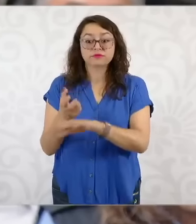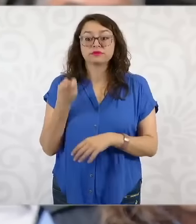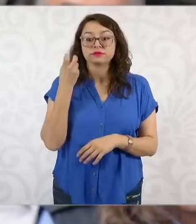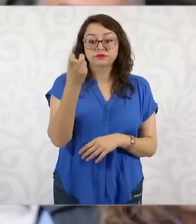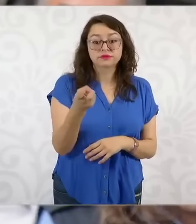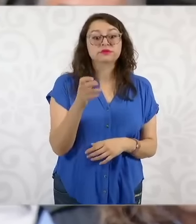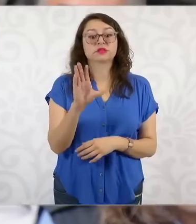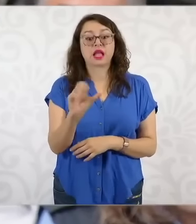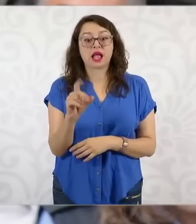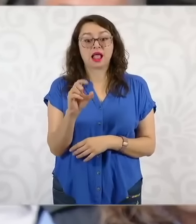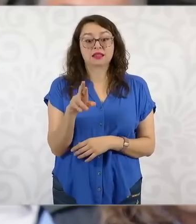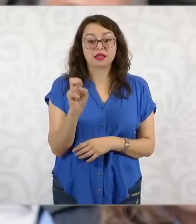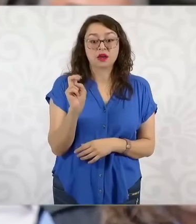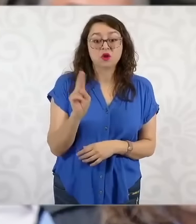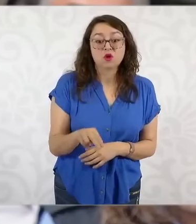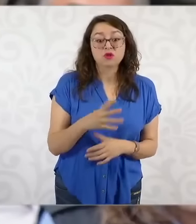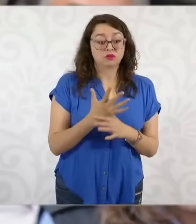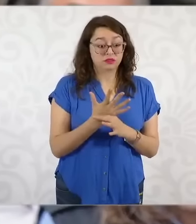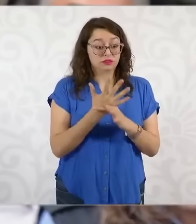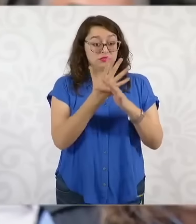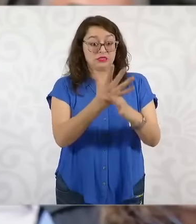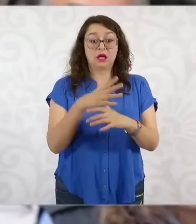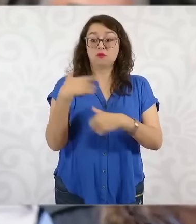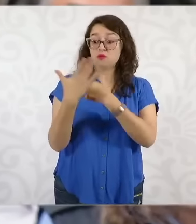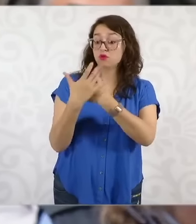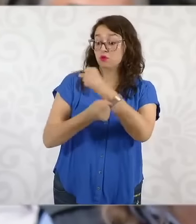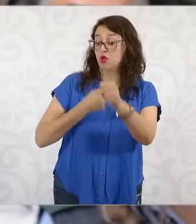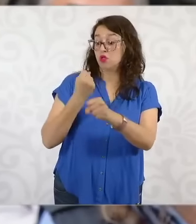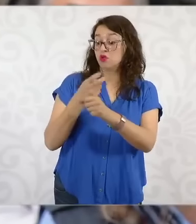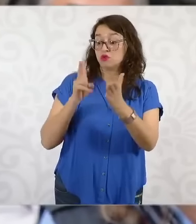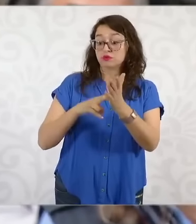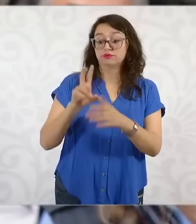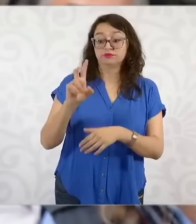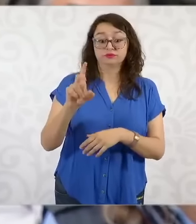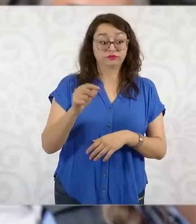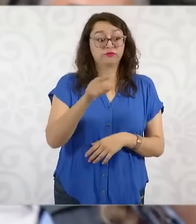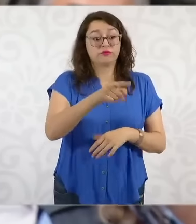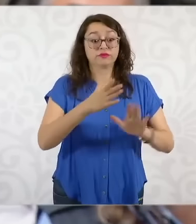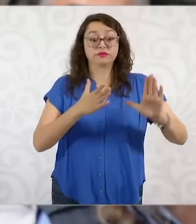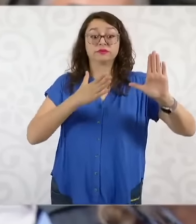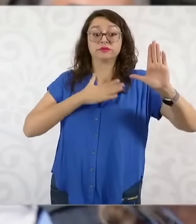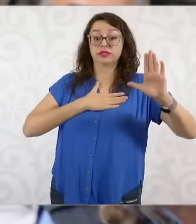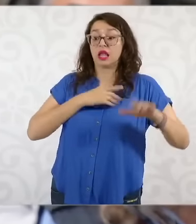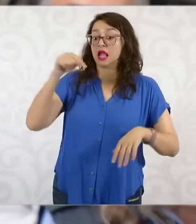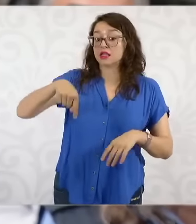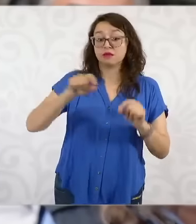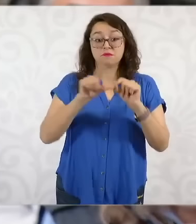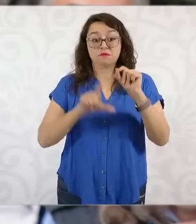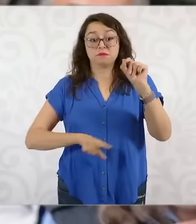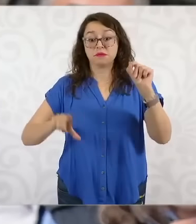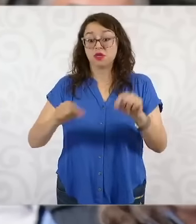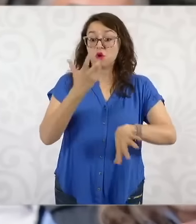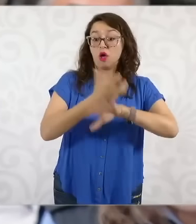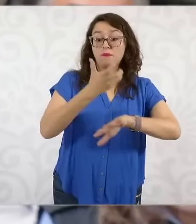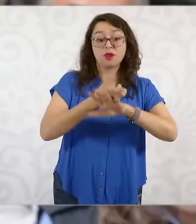Felipe Calderón se comprometía que en 2030 este país iba a ser gobernado por méxicoamericanos.